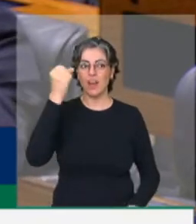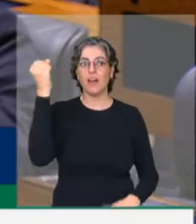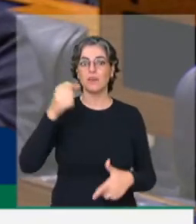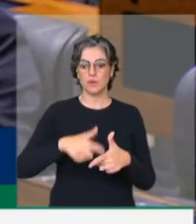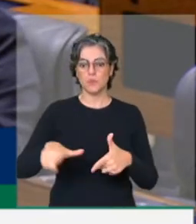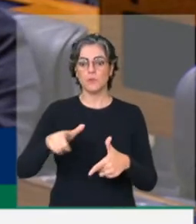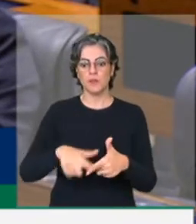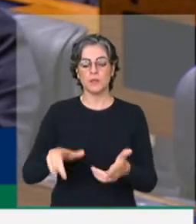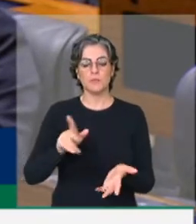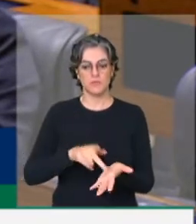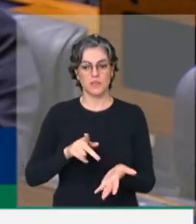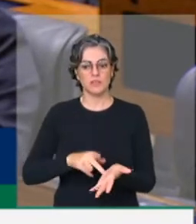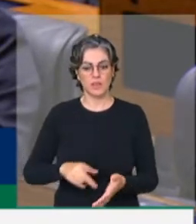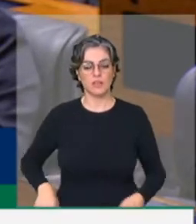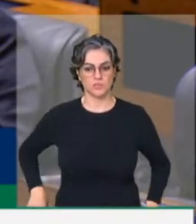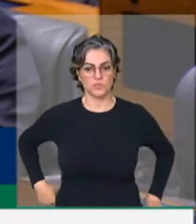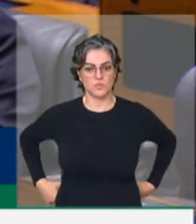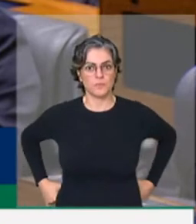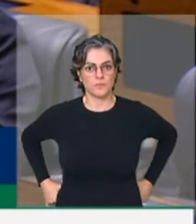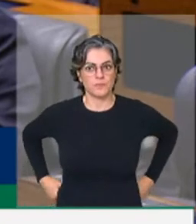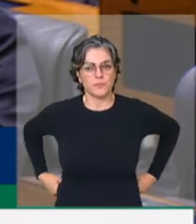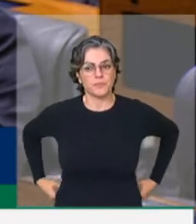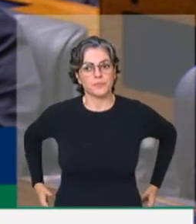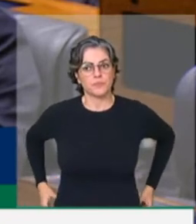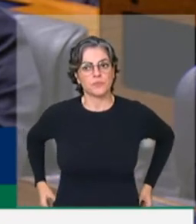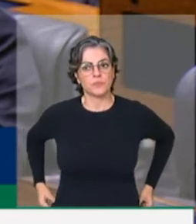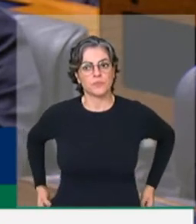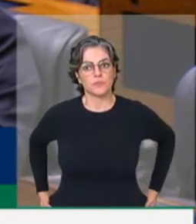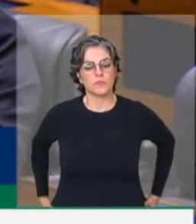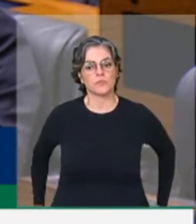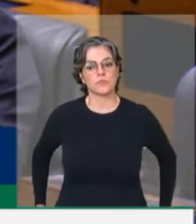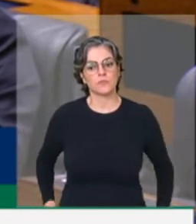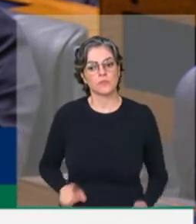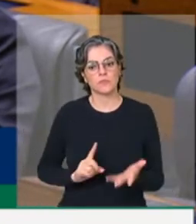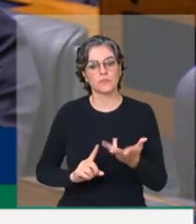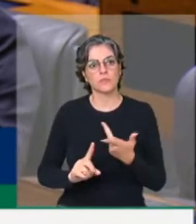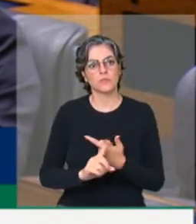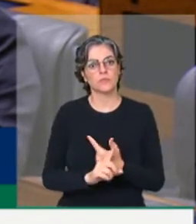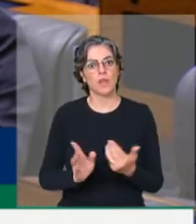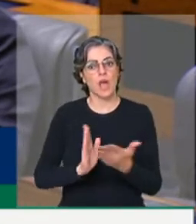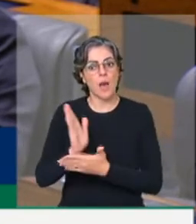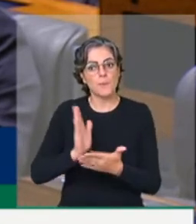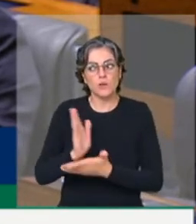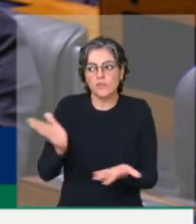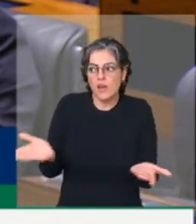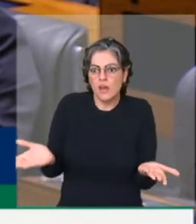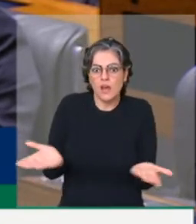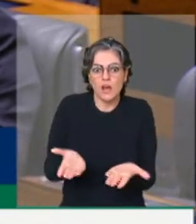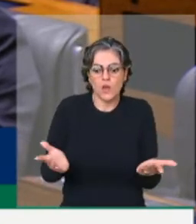GRAVE E ALÉM DE DE FATO APROVARMOS TUDO QUE ESTAMOS APROVANDO PRA ESSE PAÍS NÓS PRECISAMOS DAR O EXEMPLO NA PRÁTICA E CORTAR NA CARNE. O CORTE DE GASTOS PRA QUE ISSO